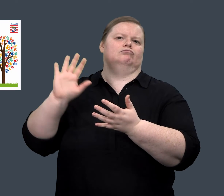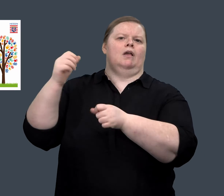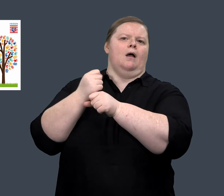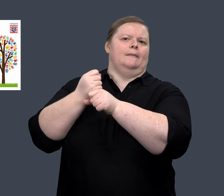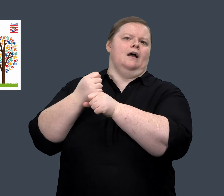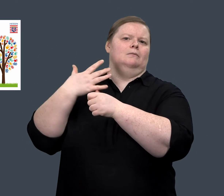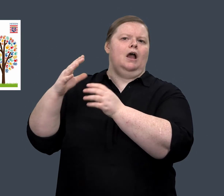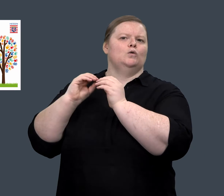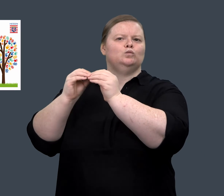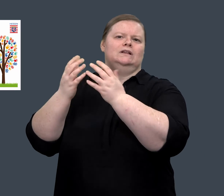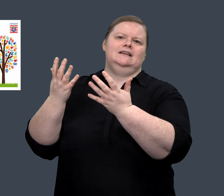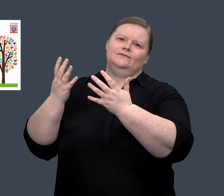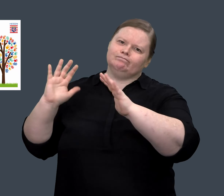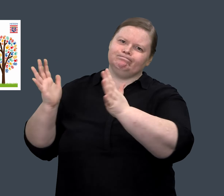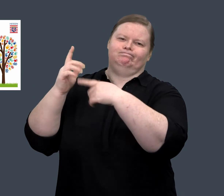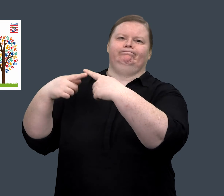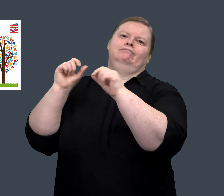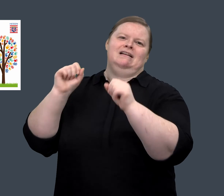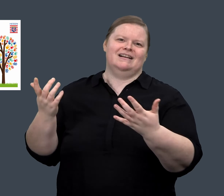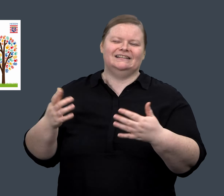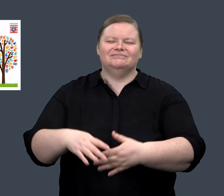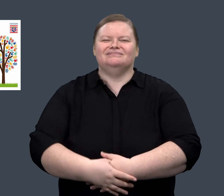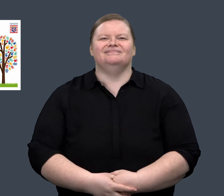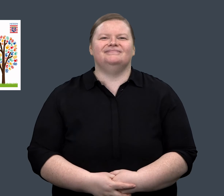bei meiner Arbeit konstruktiv und tatkräftig unterstützt.